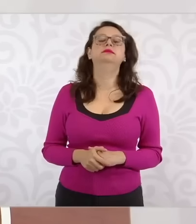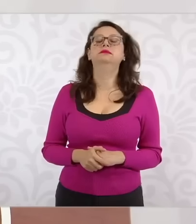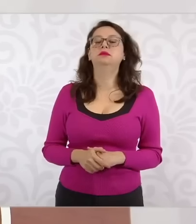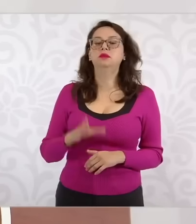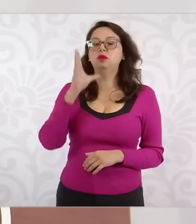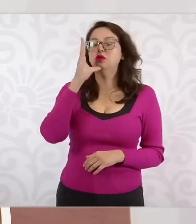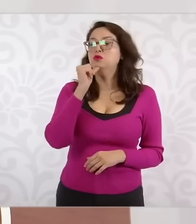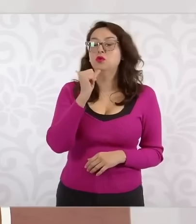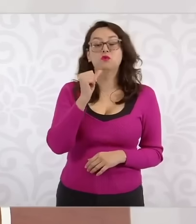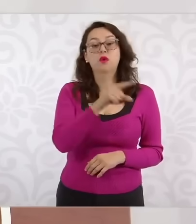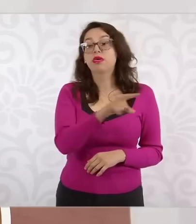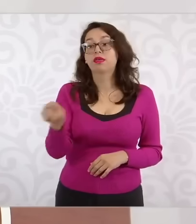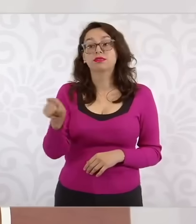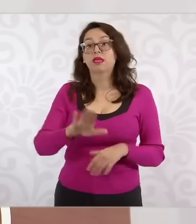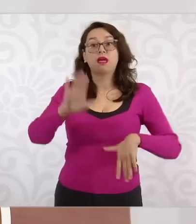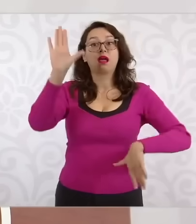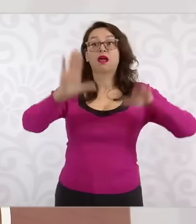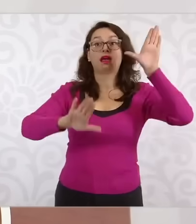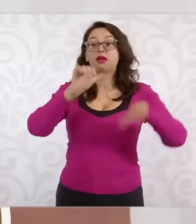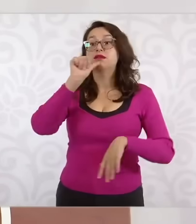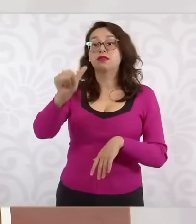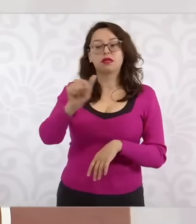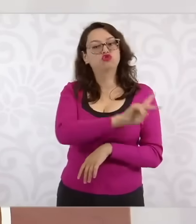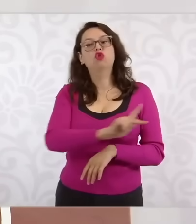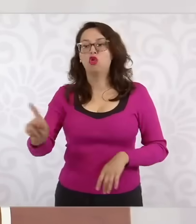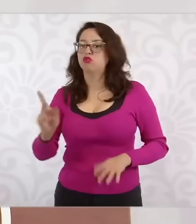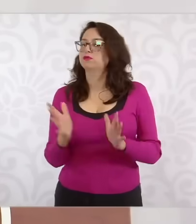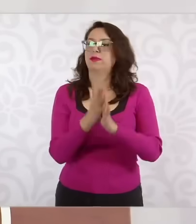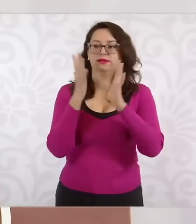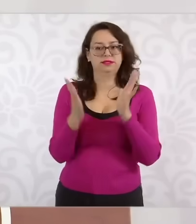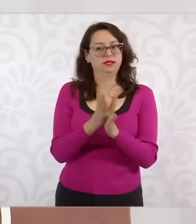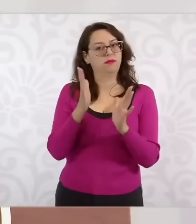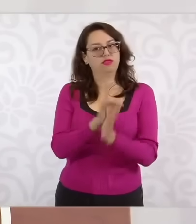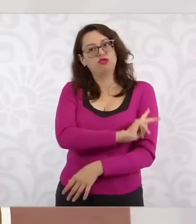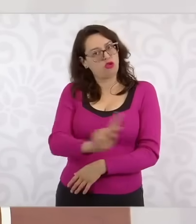nadie puede decir que no le damos la palabra a todas y a todos en esta mañanera. Buenos días,